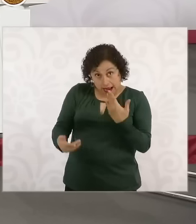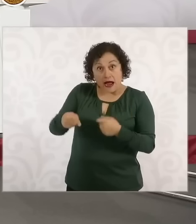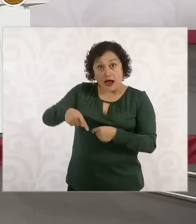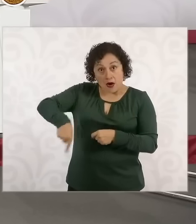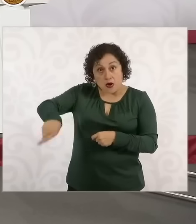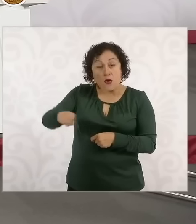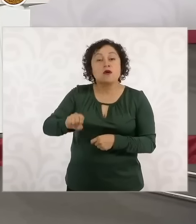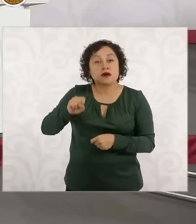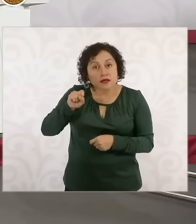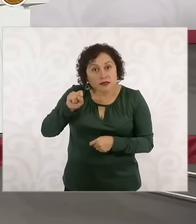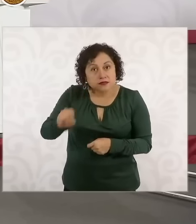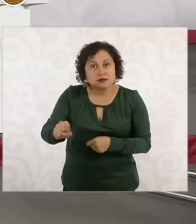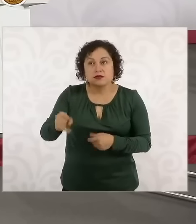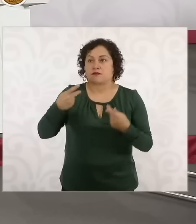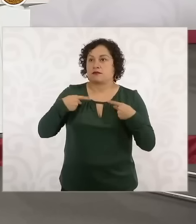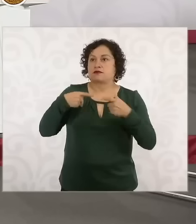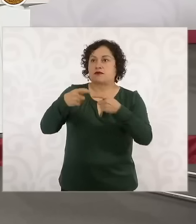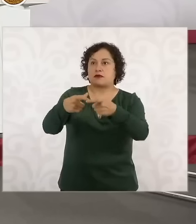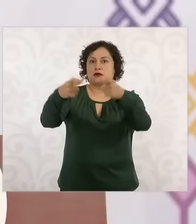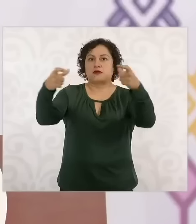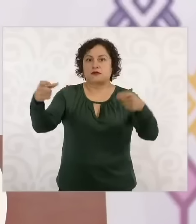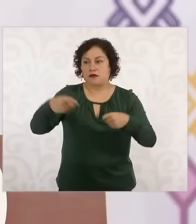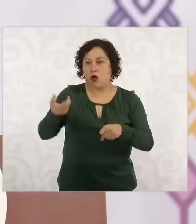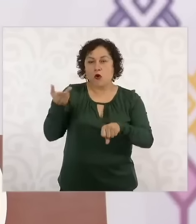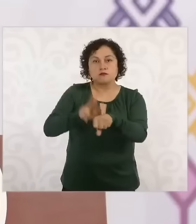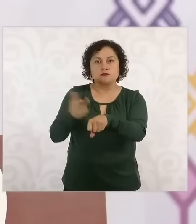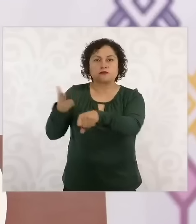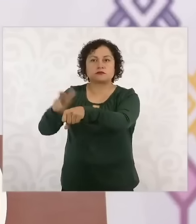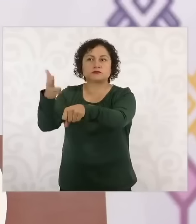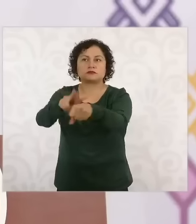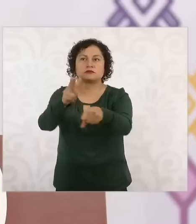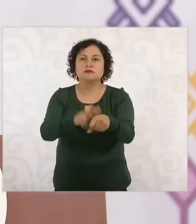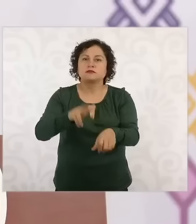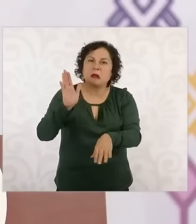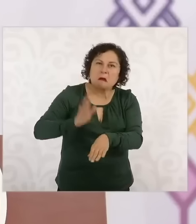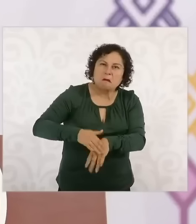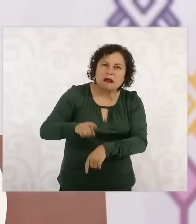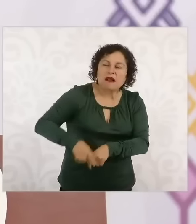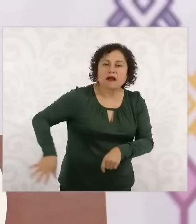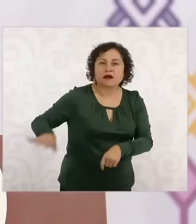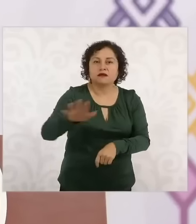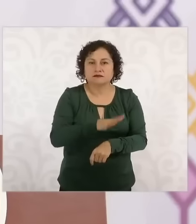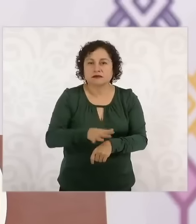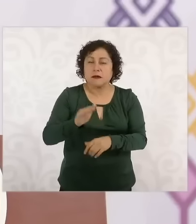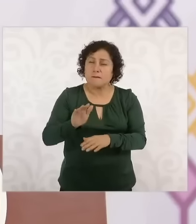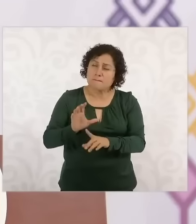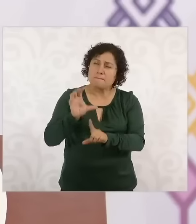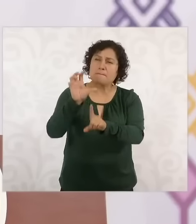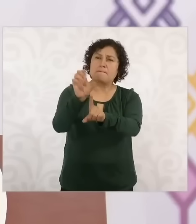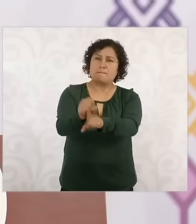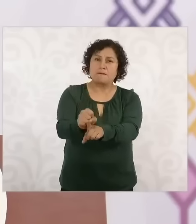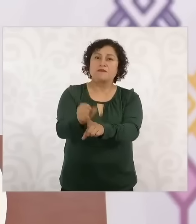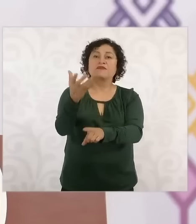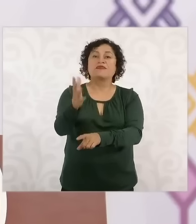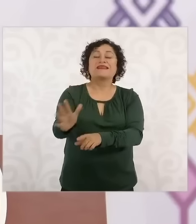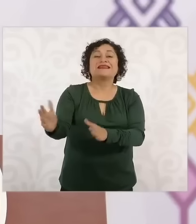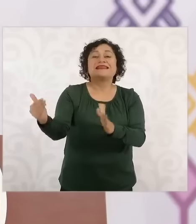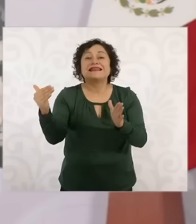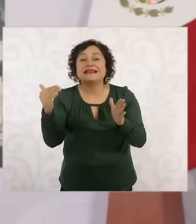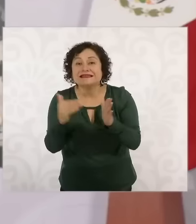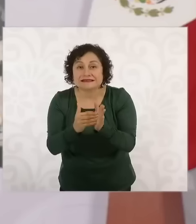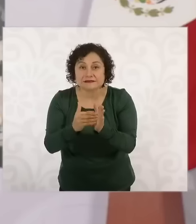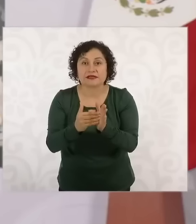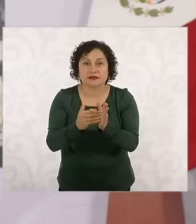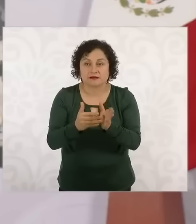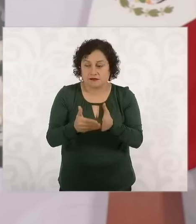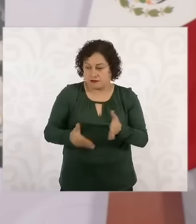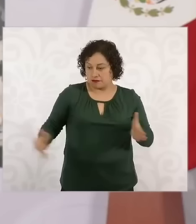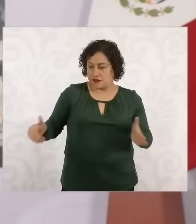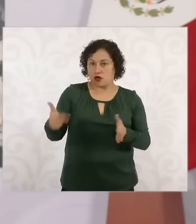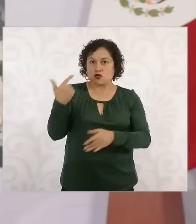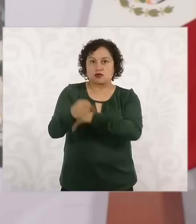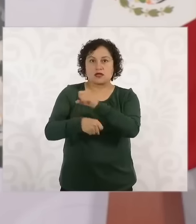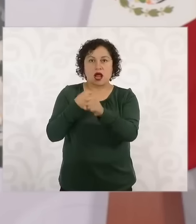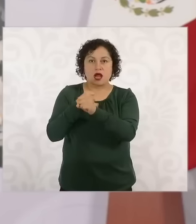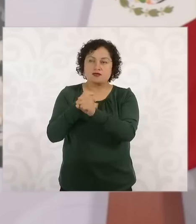estamos inaugurando todavía y nuestro objetivo es hacer 6173 camas, 10,000 en total en 12 años. ¿Por